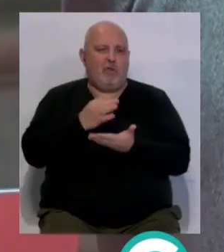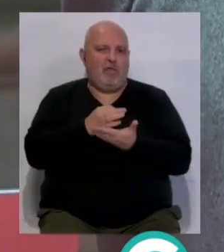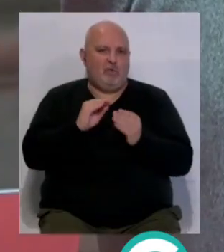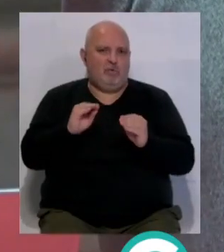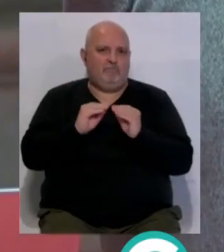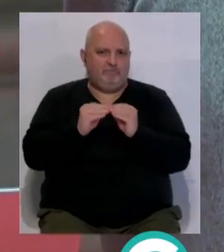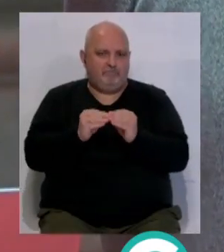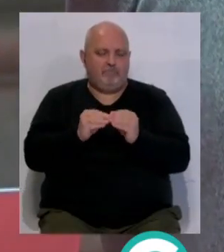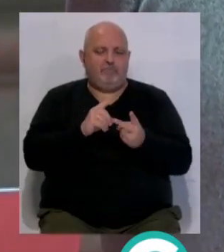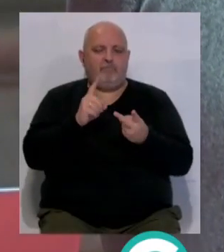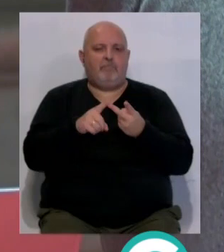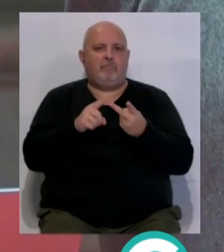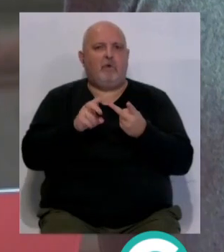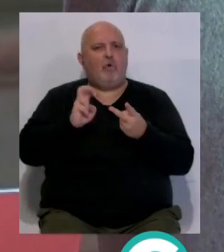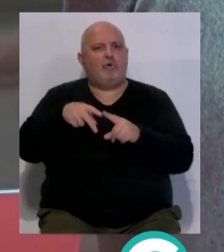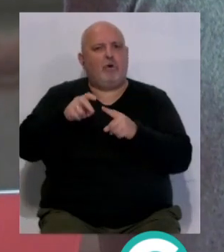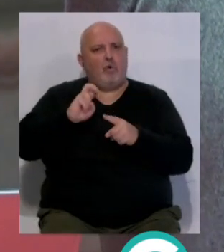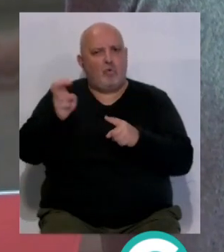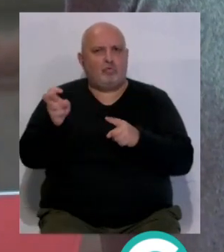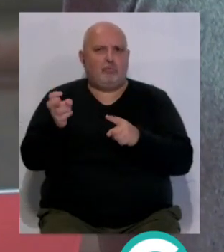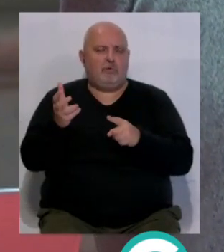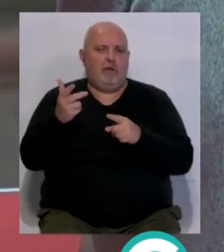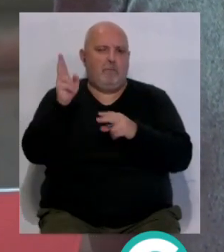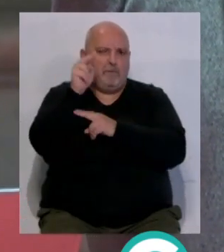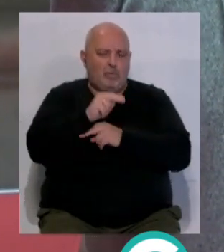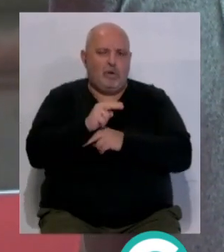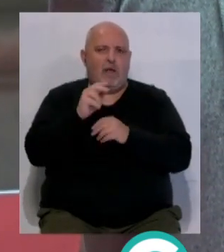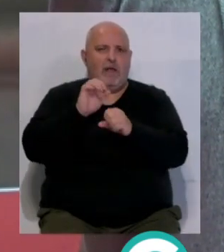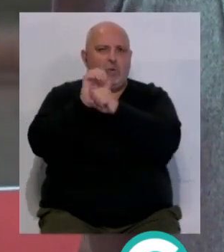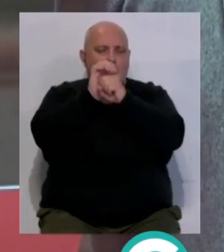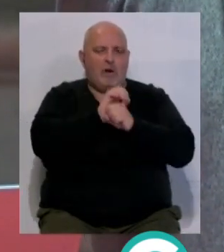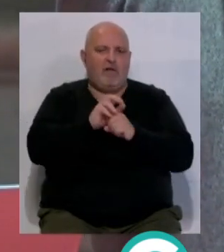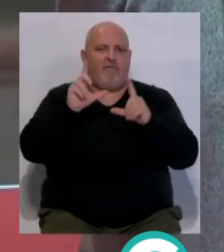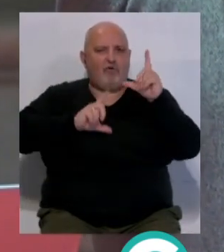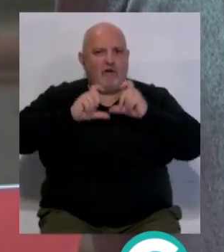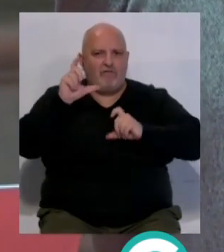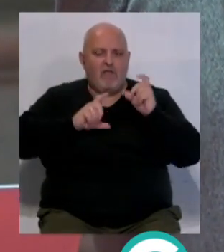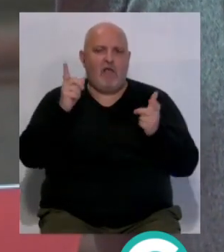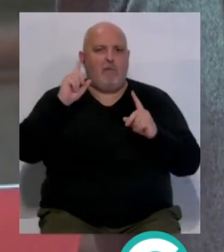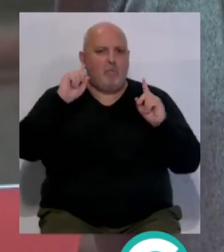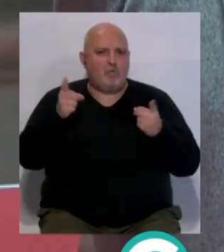también se van a celebrar distintos talleres Pues de pintura escultura fotografía música la Real